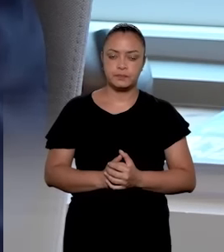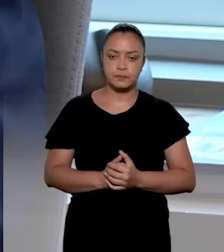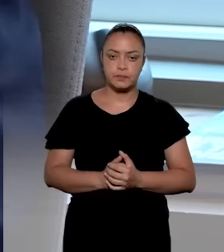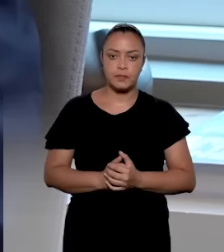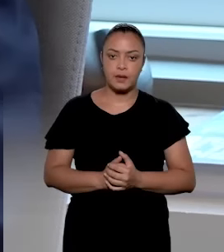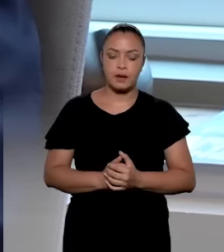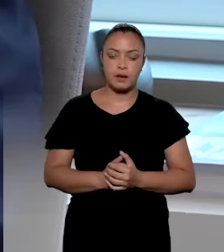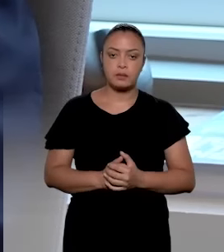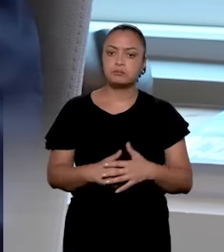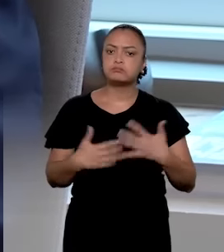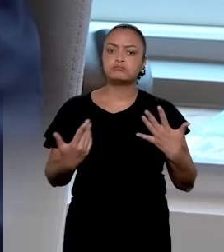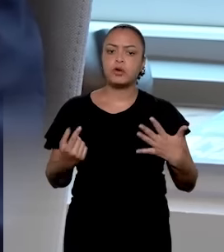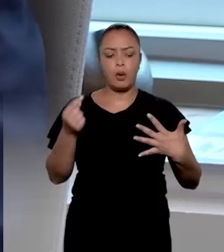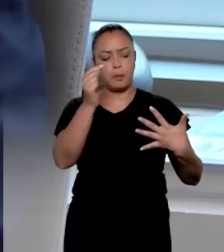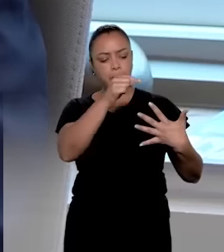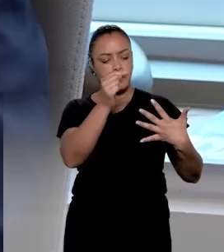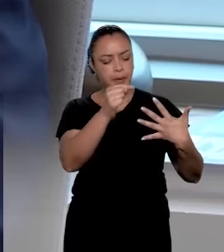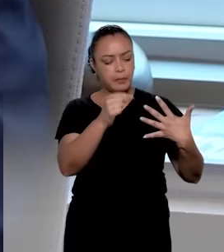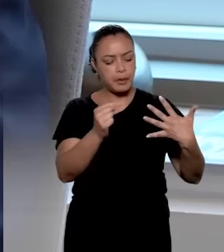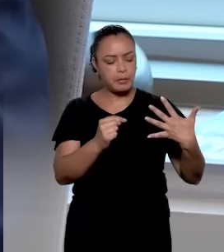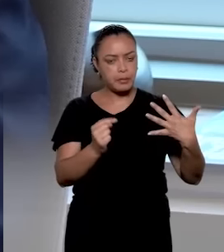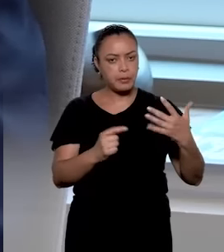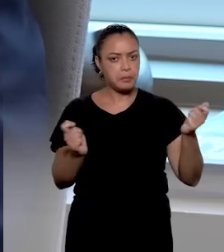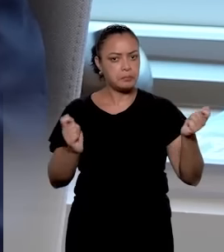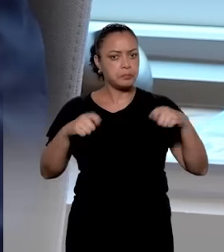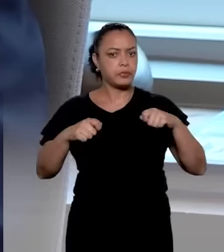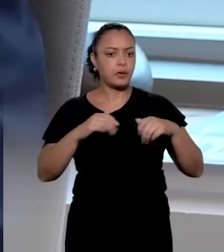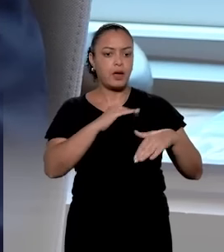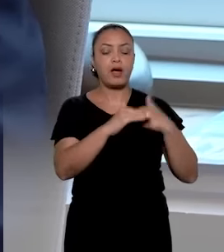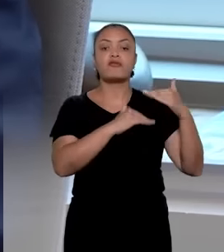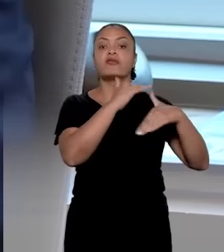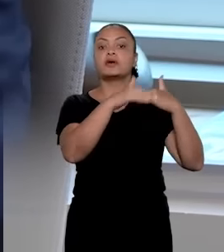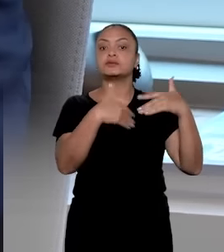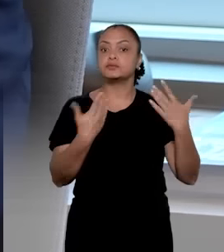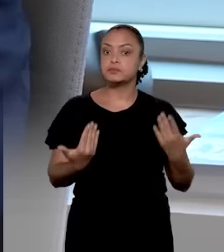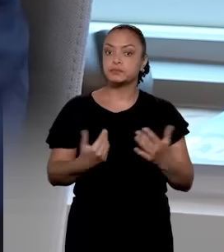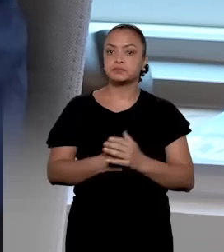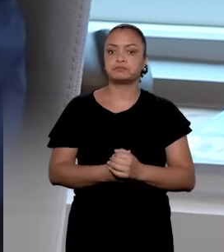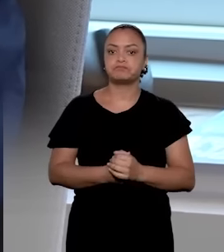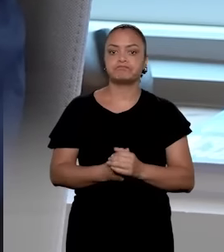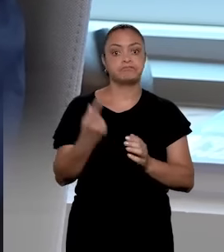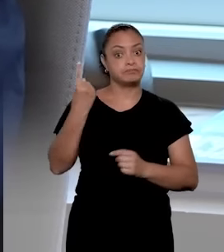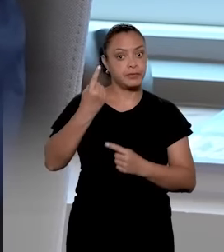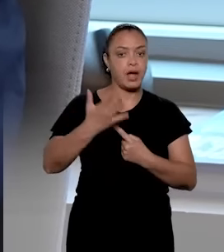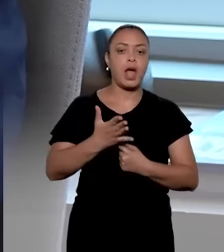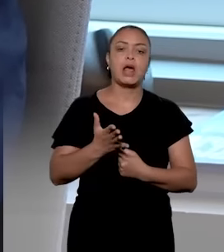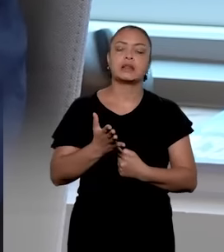Quais foram os fatores que permitiram esses avanços extraordinários que Brasil teve da agricultura? Tecnologia é o primeiro,